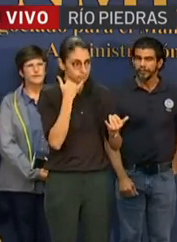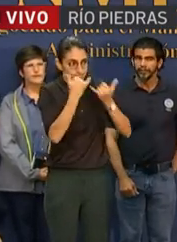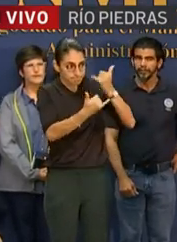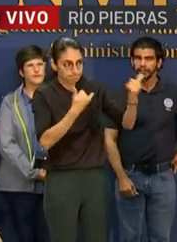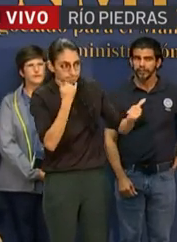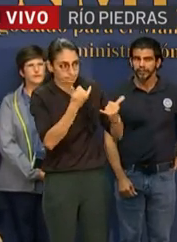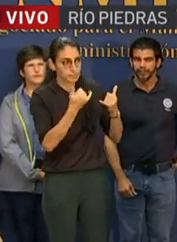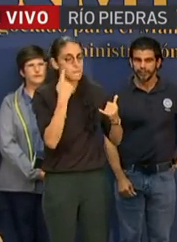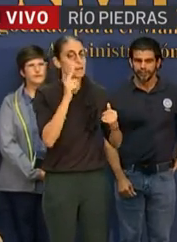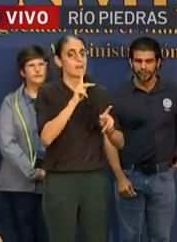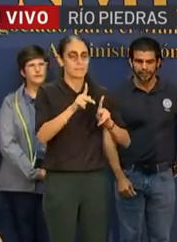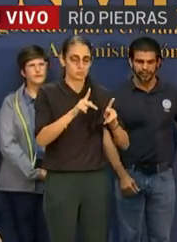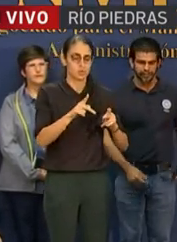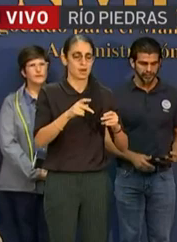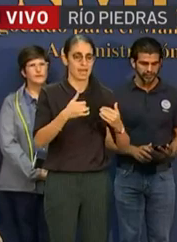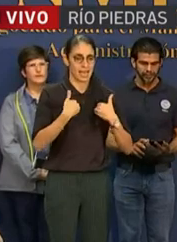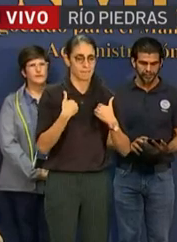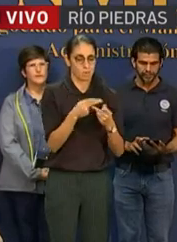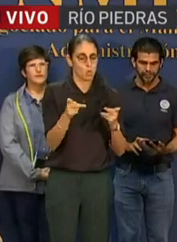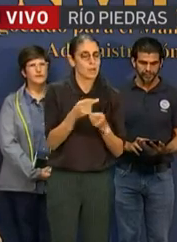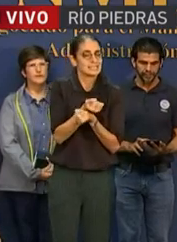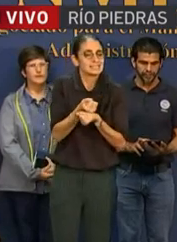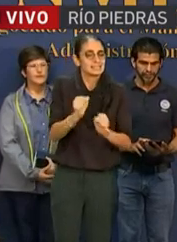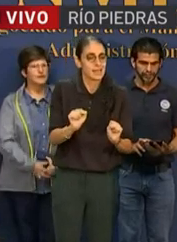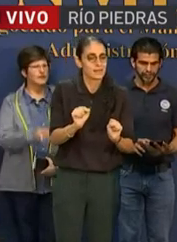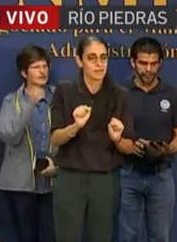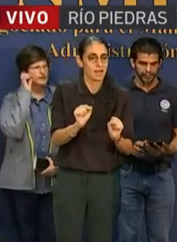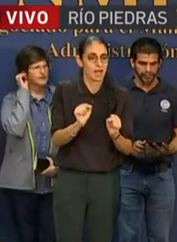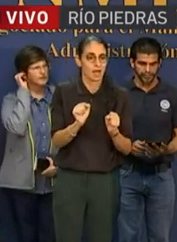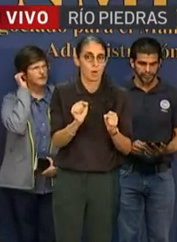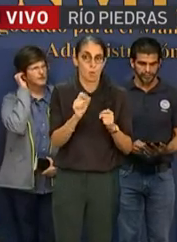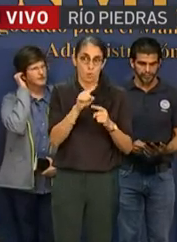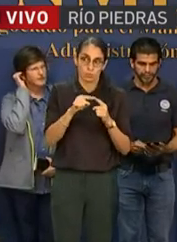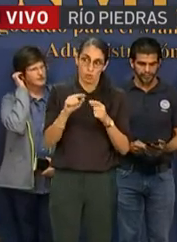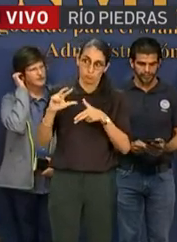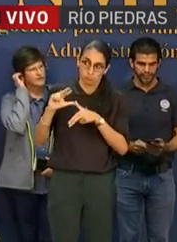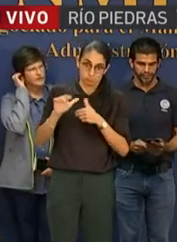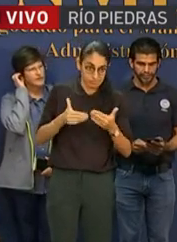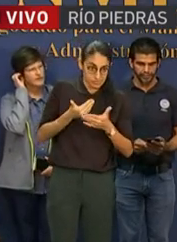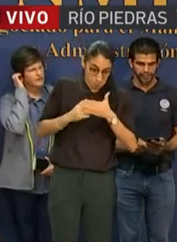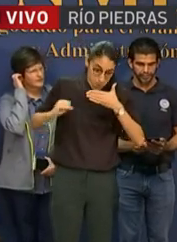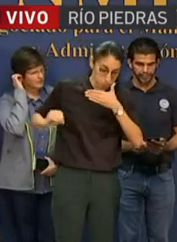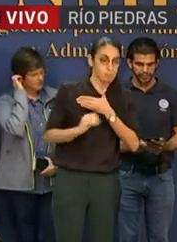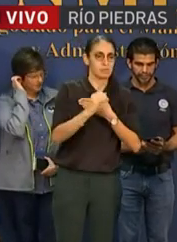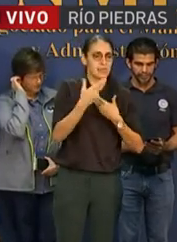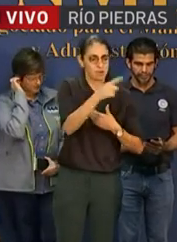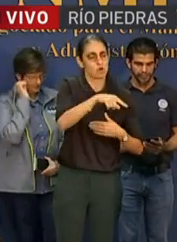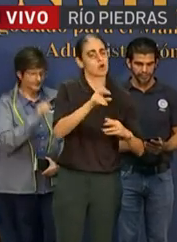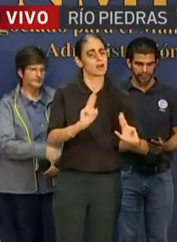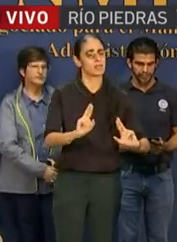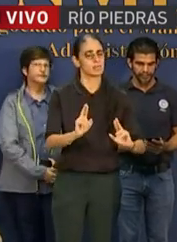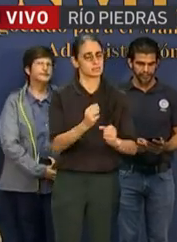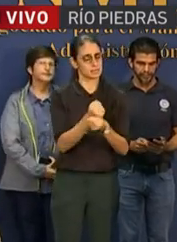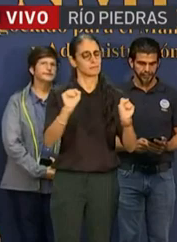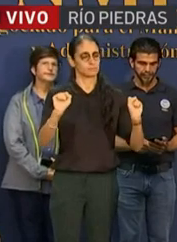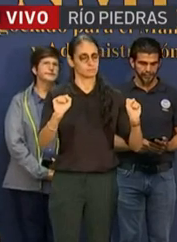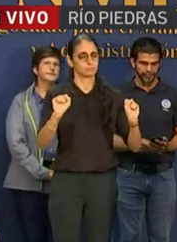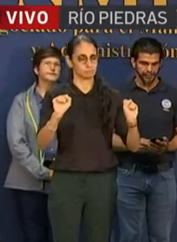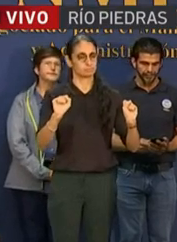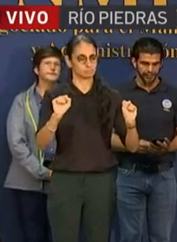MUEVAN CON ALGÚN FAMILIAR O AMIGO. SE LOS AGRADECEMOS